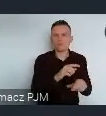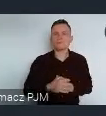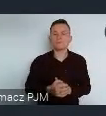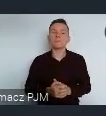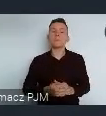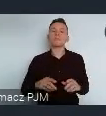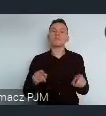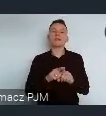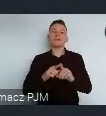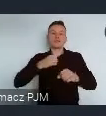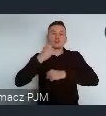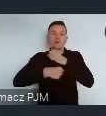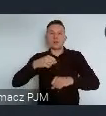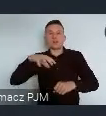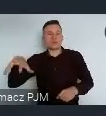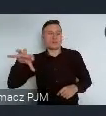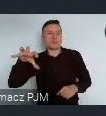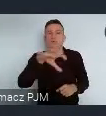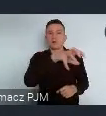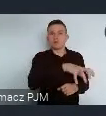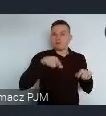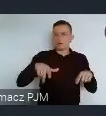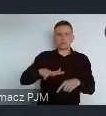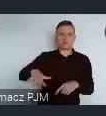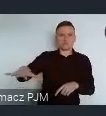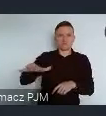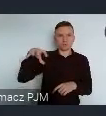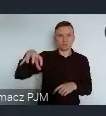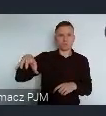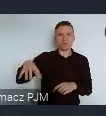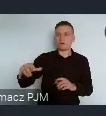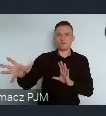pokazuje też, że możemy działać w regionie